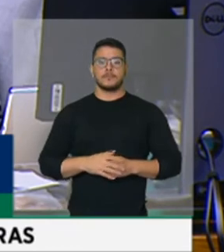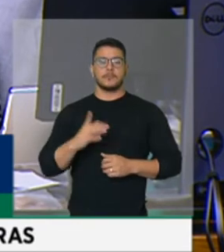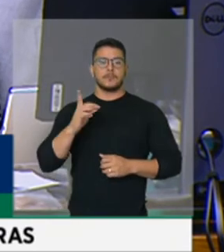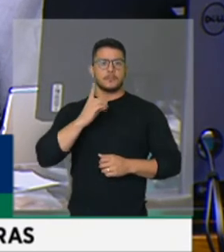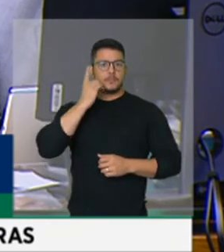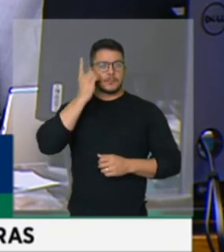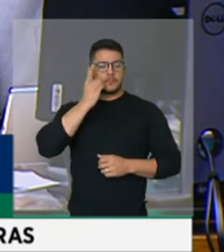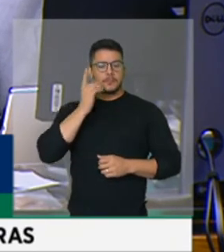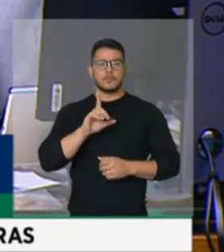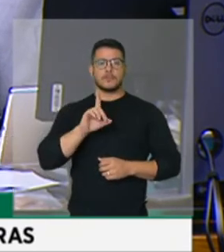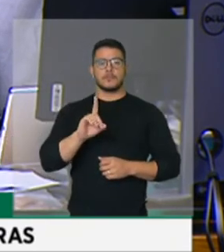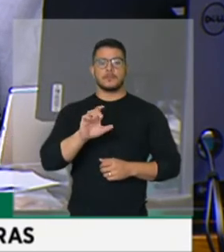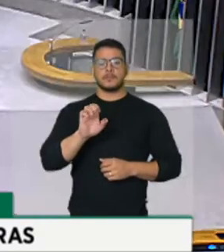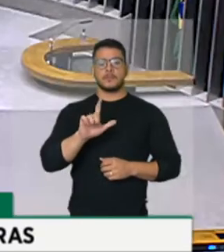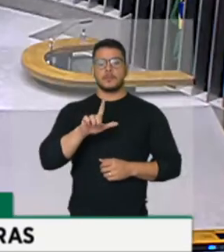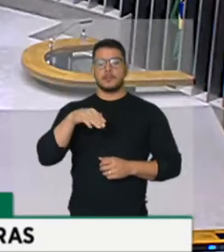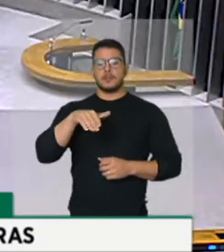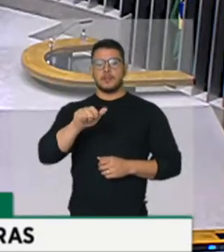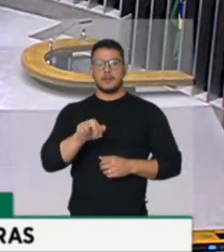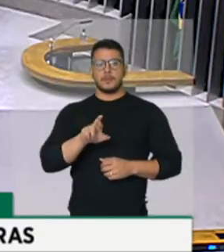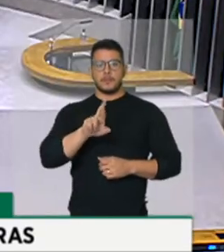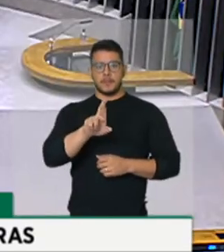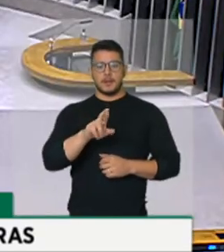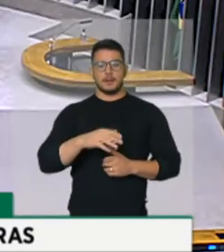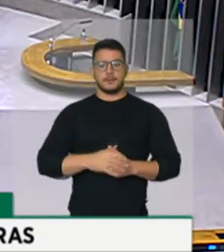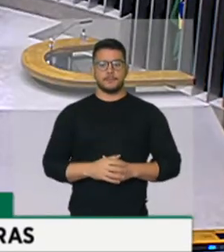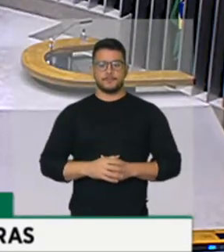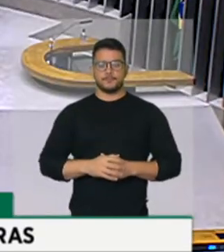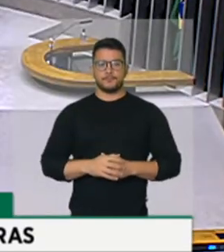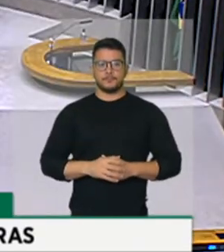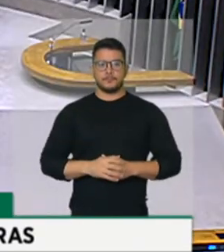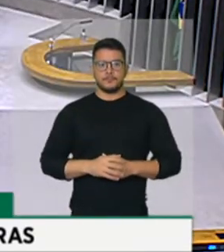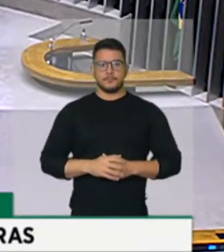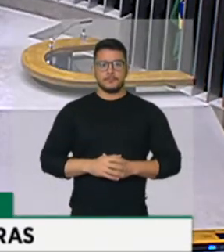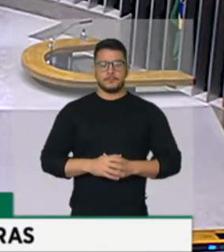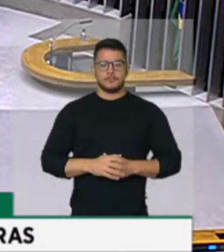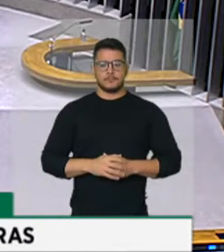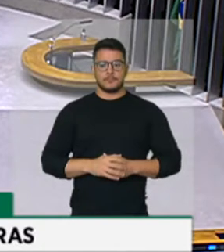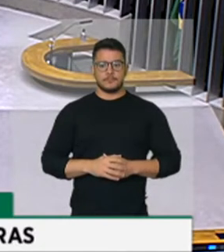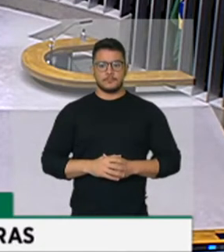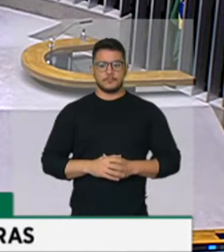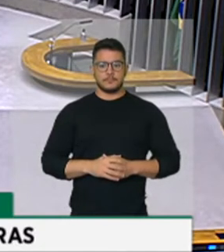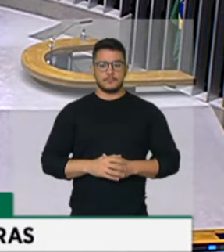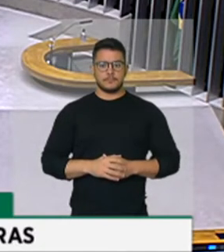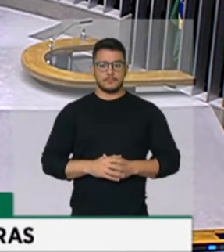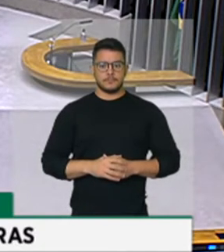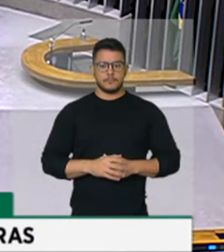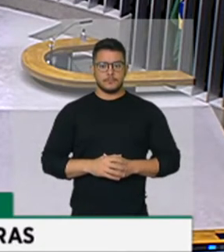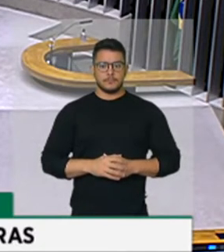DE PLENÁRIO, APRESENTADAS É MEDIDA PROVISÓRIA CONFORME PARÁGRAFO 1° DO ART. 3 ° DO ATO CONJUNTO DAS MESAS DA CÂMARA DOS DEPUTADOS E DO SENADO FEDERAL... N° 1/2020,